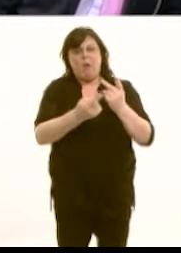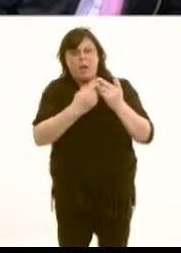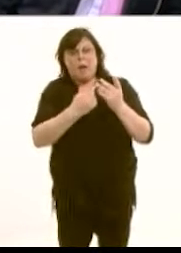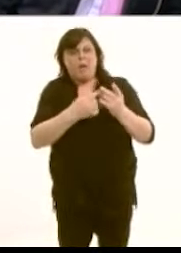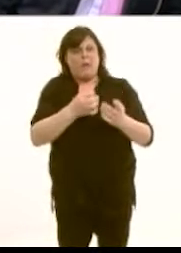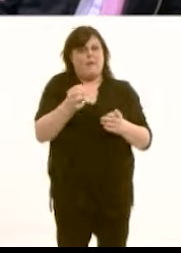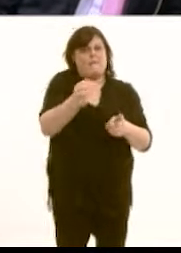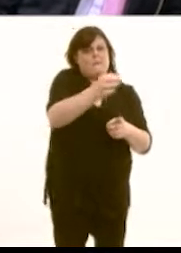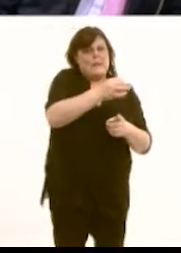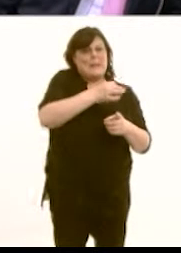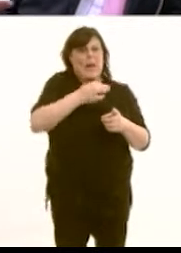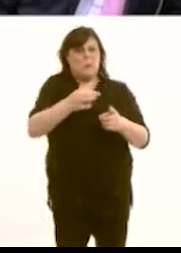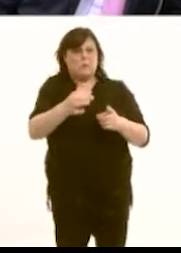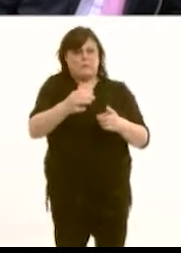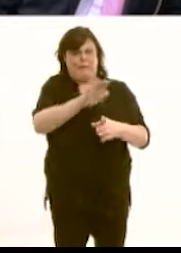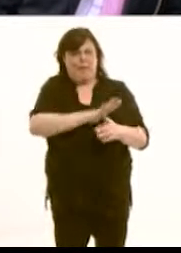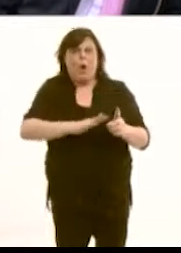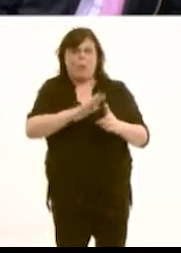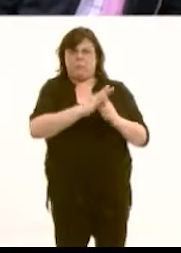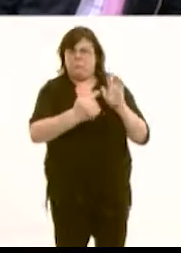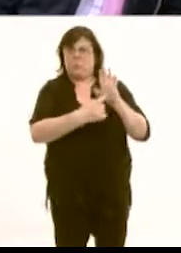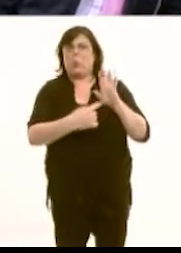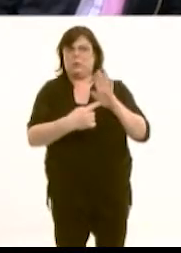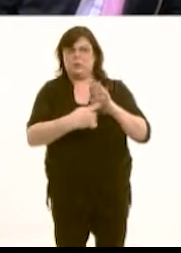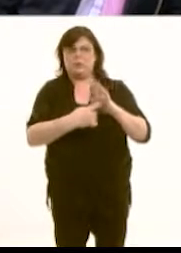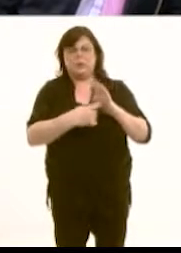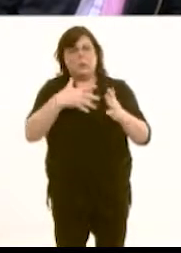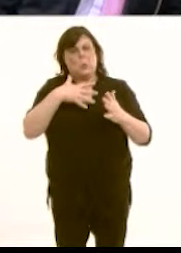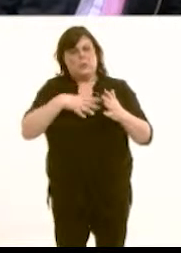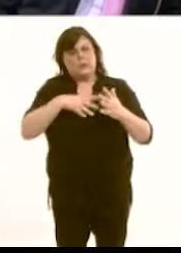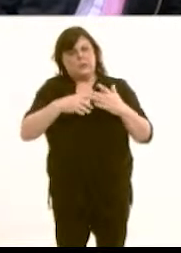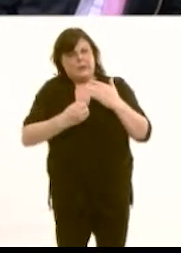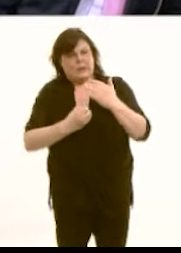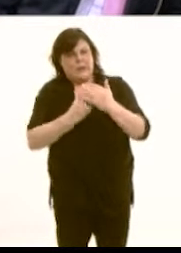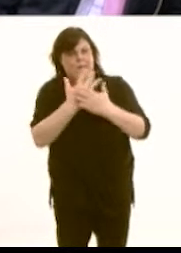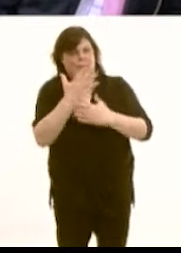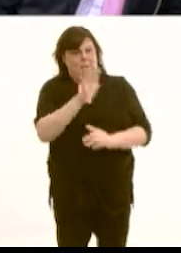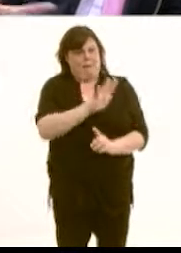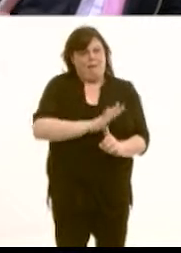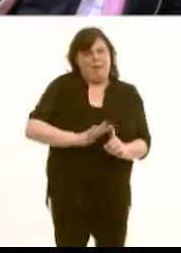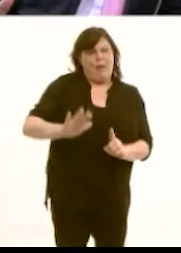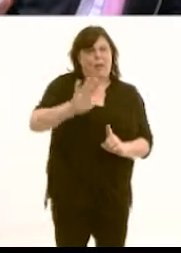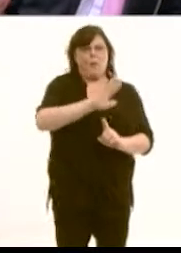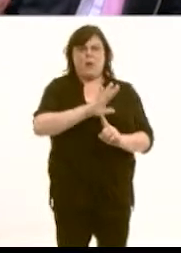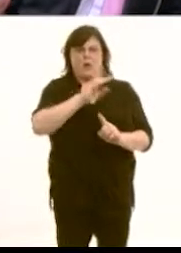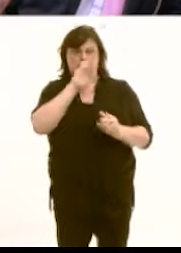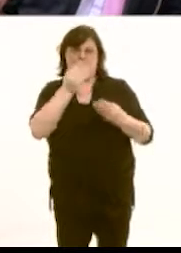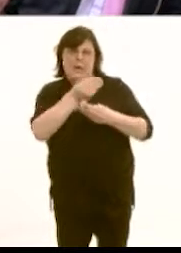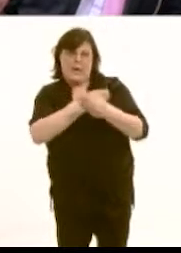er mwyn datblyguír ardal yn economaidd mewn ffordd syín sicrhau bod buddsoddiad yn dod i bob rhan oír rhanbarth.